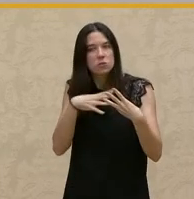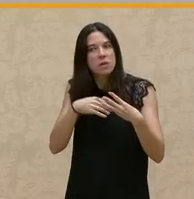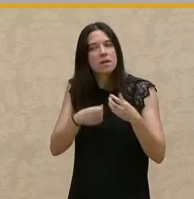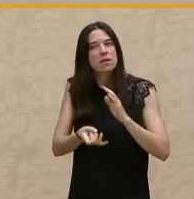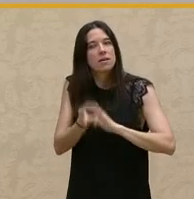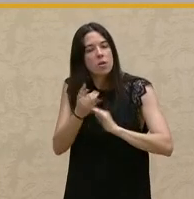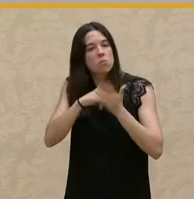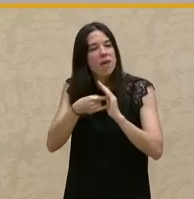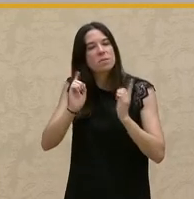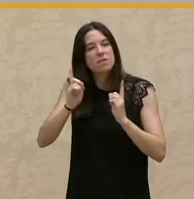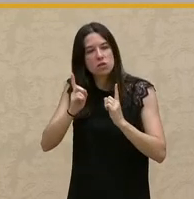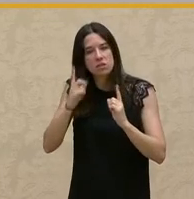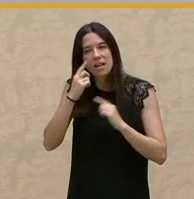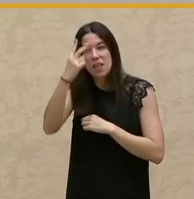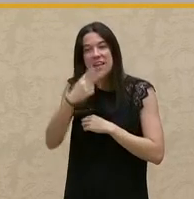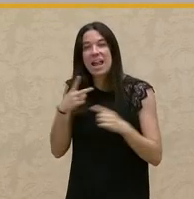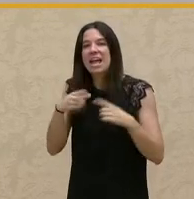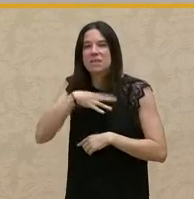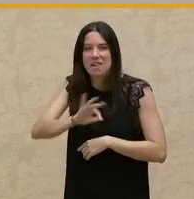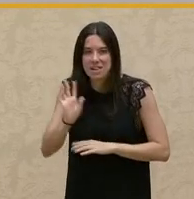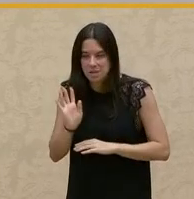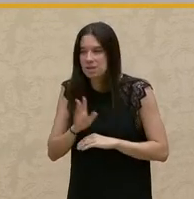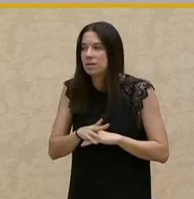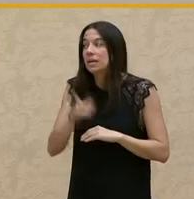plan de prevención de la ceguera evitable y también, por qué no, de la sordera.